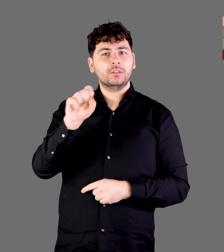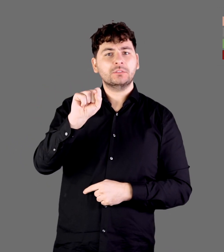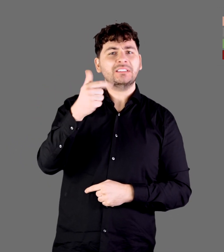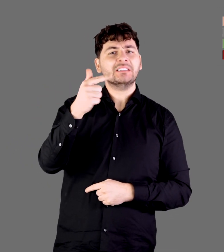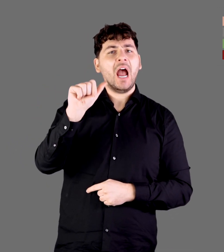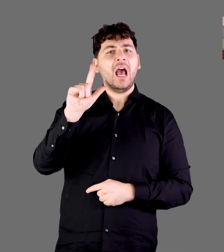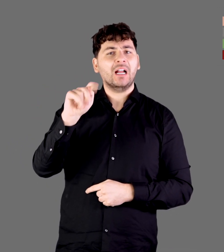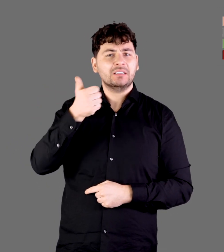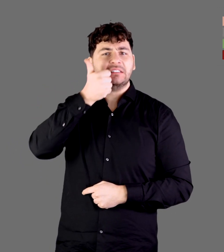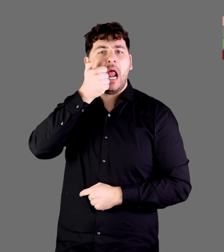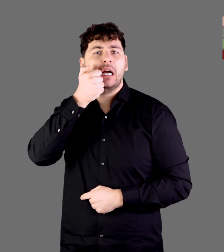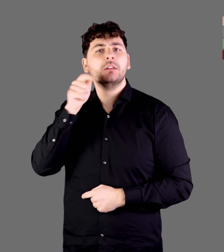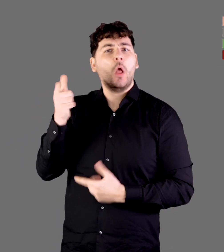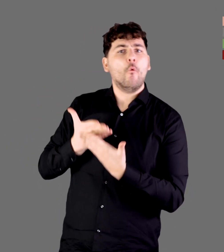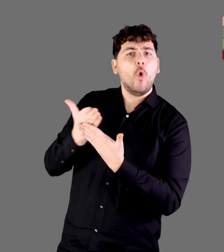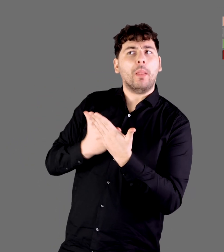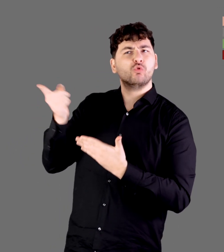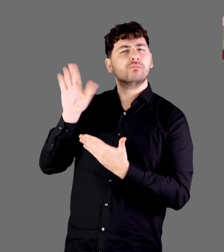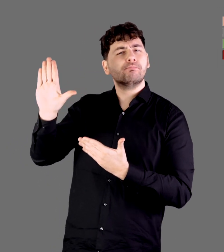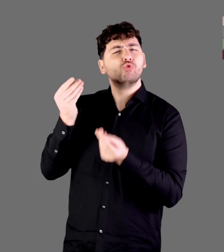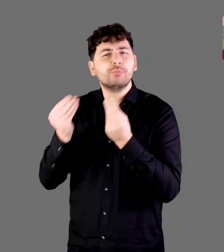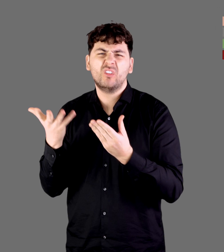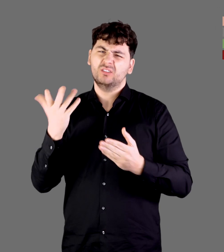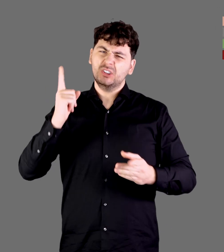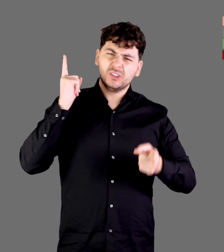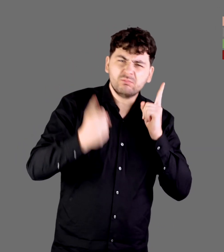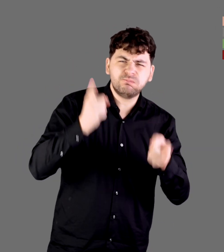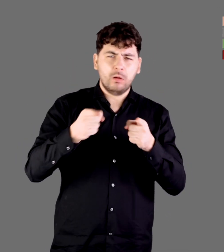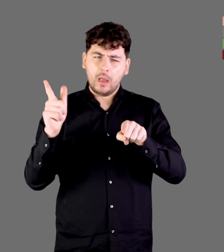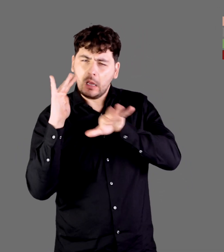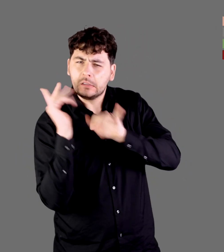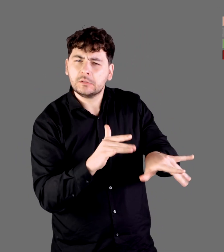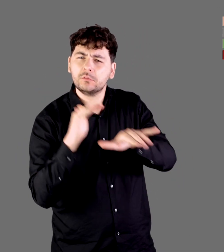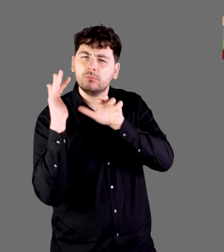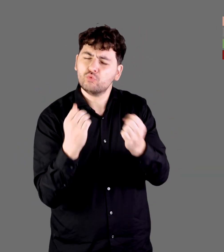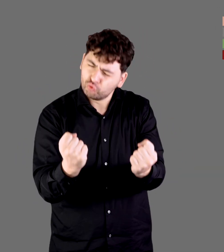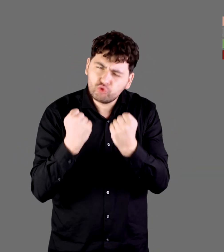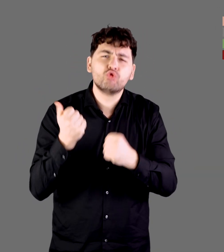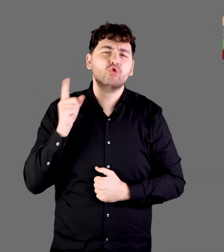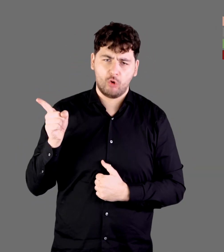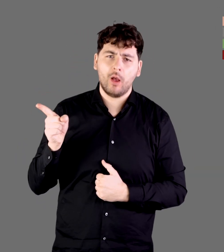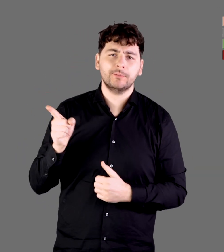nach stalinistischem Vorbild geprägt.